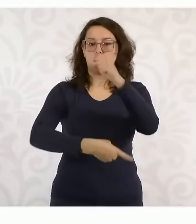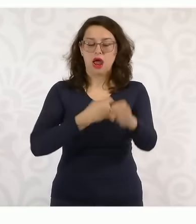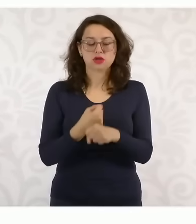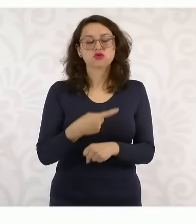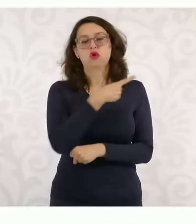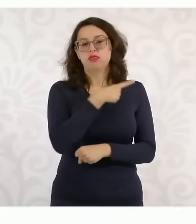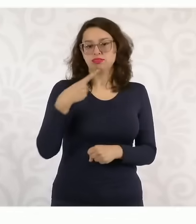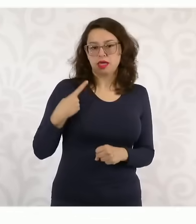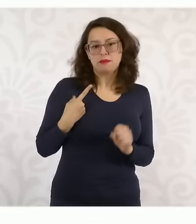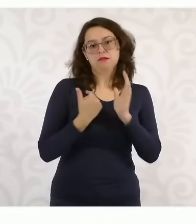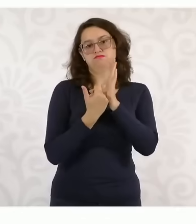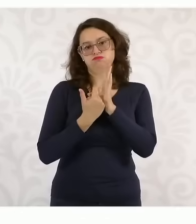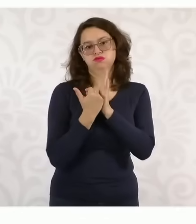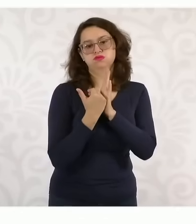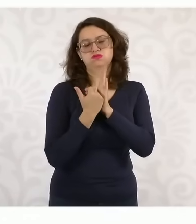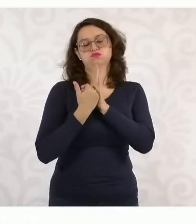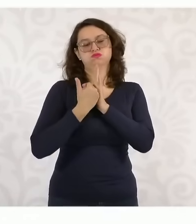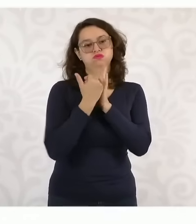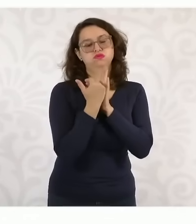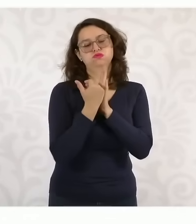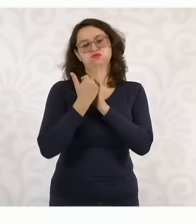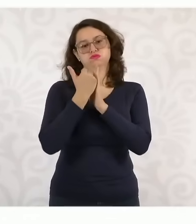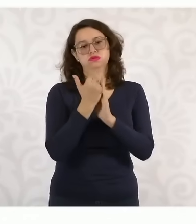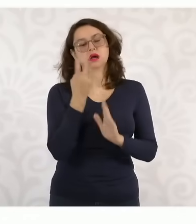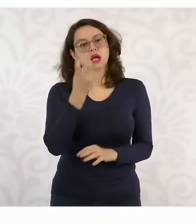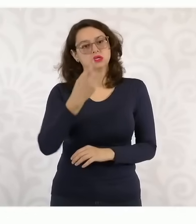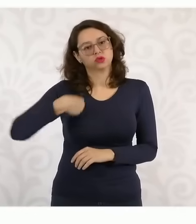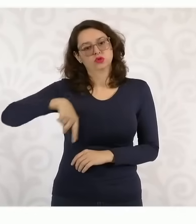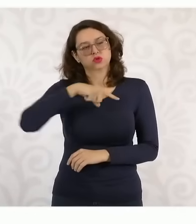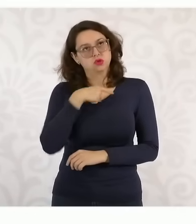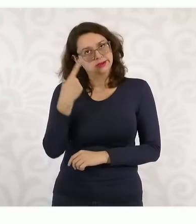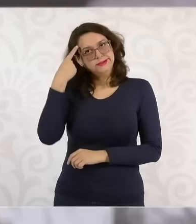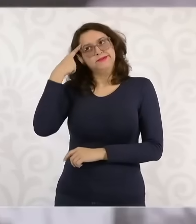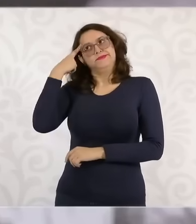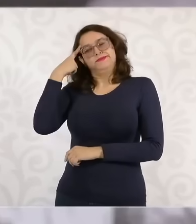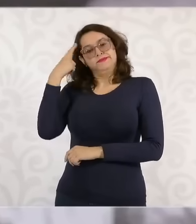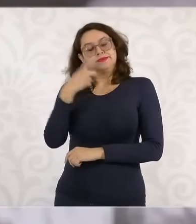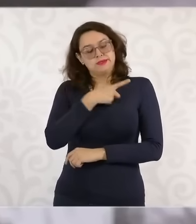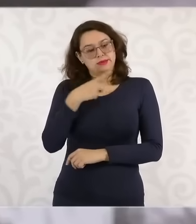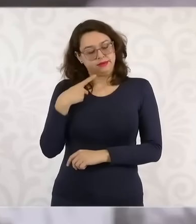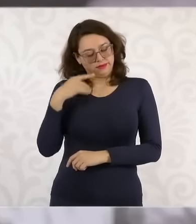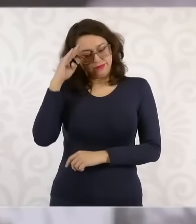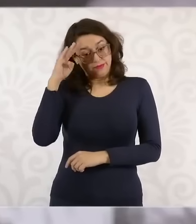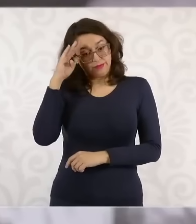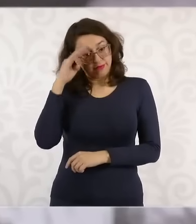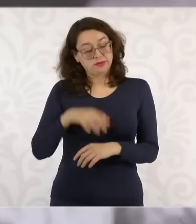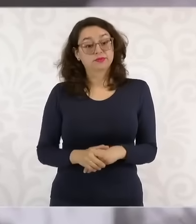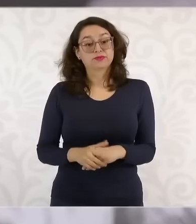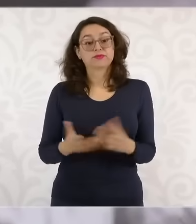reales. Y aquí queremos hacer una reflexión. Esta pensión a nivel nacional no existía hasta el 2019